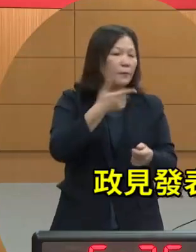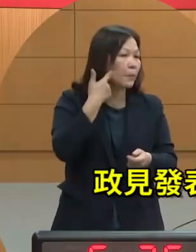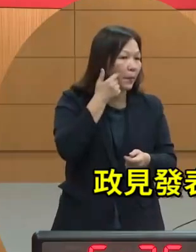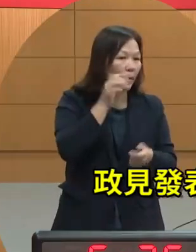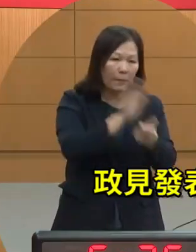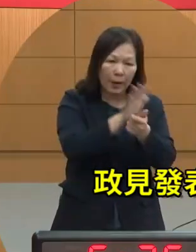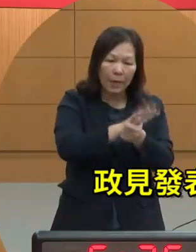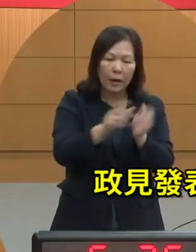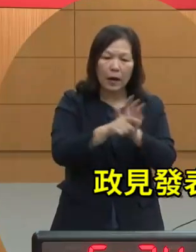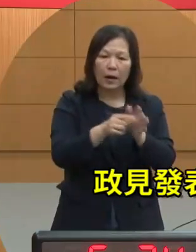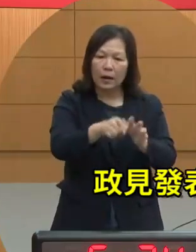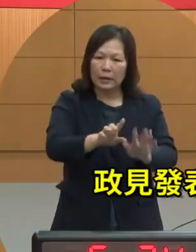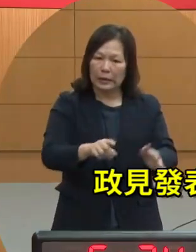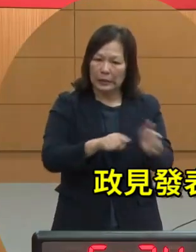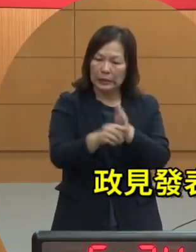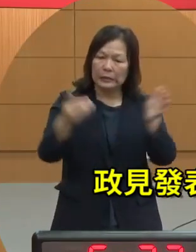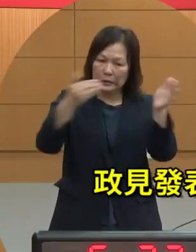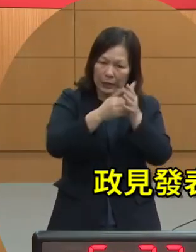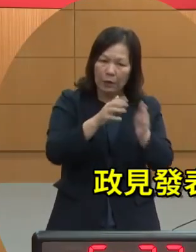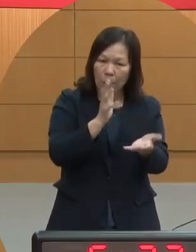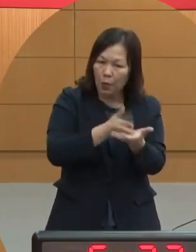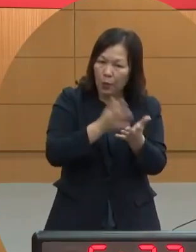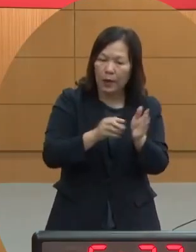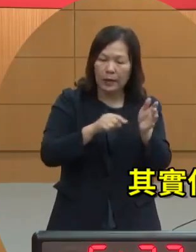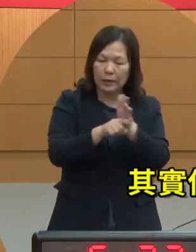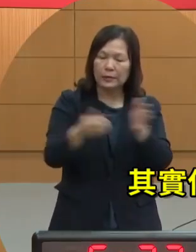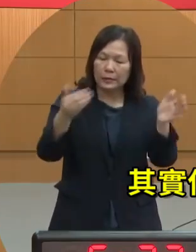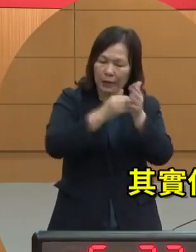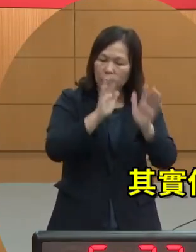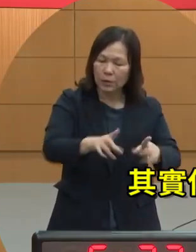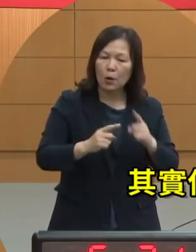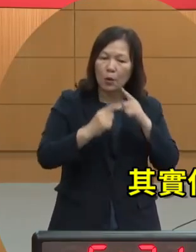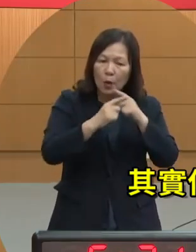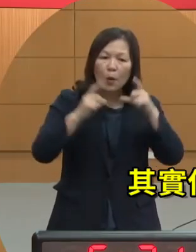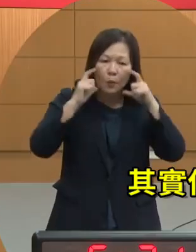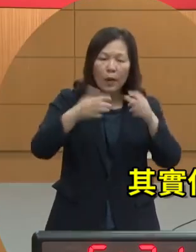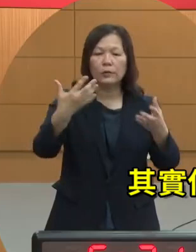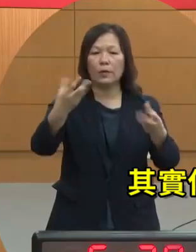政見發表會到現在 她都還沒有出現 其實你們去看之前的新聞照片